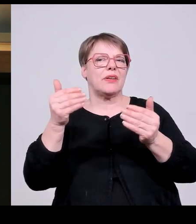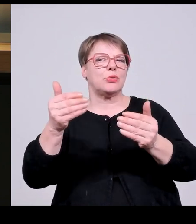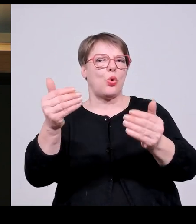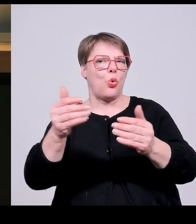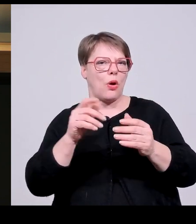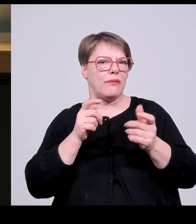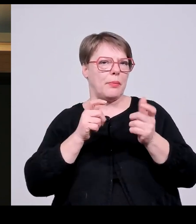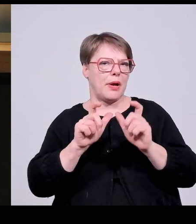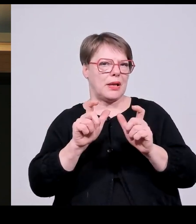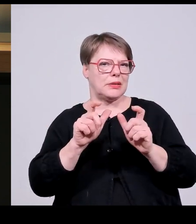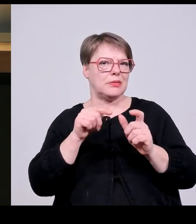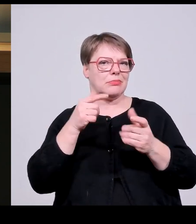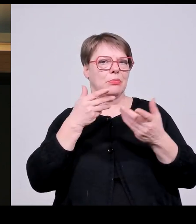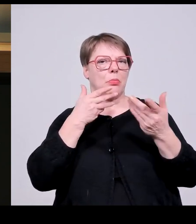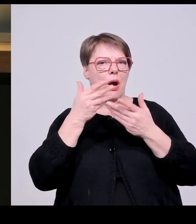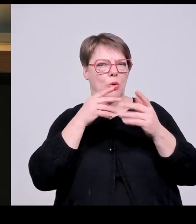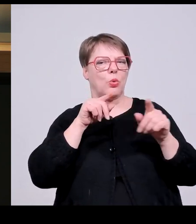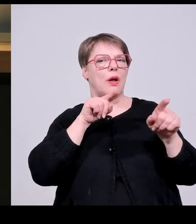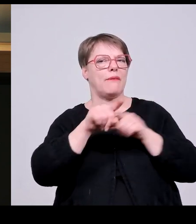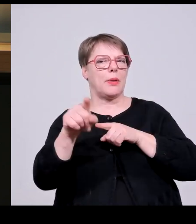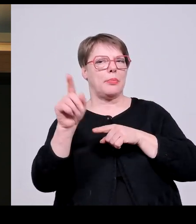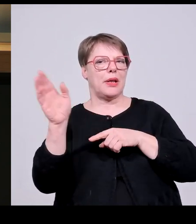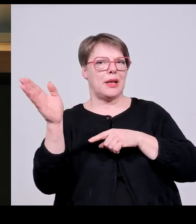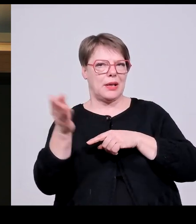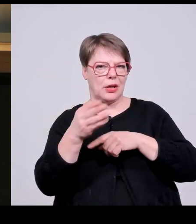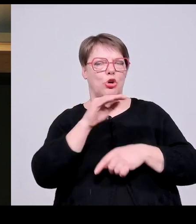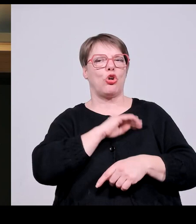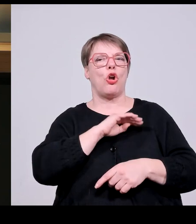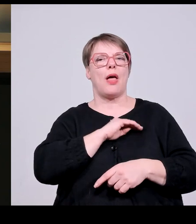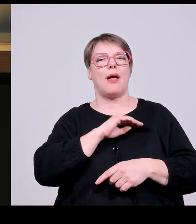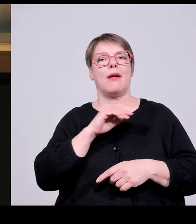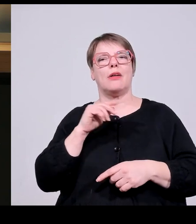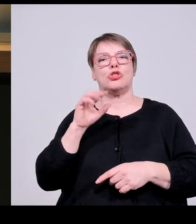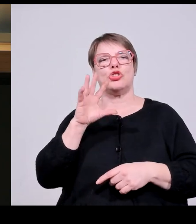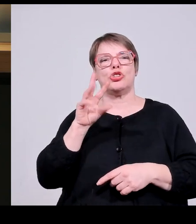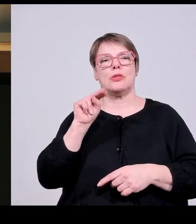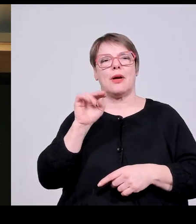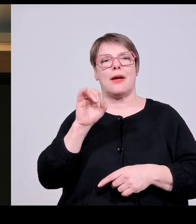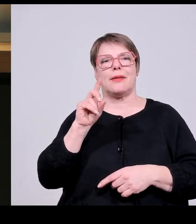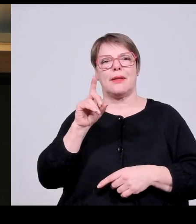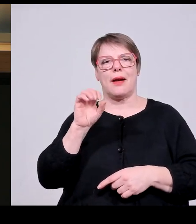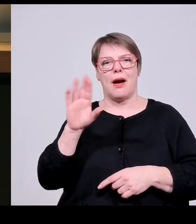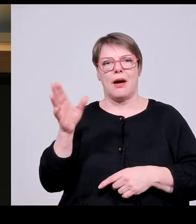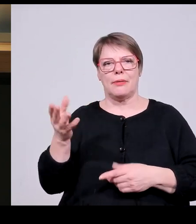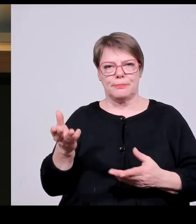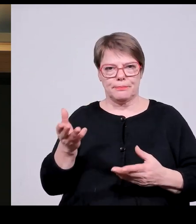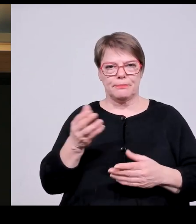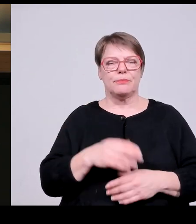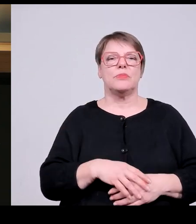Wuhlheide und der Märkischen Allee fehlt. Für diesen Lückenschluss von lediglich sechseinhalb Kilometer gab es schon mehrere Ankündigungen